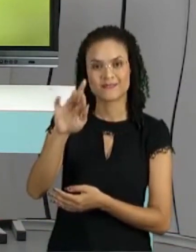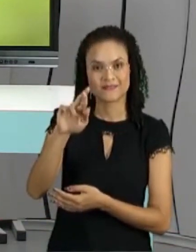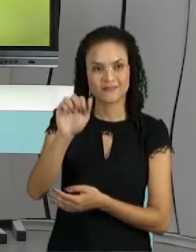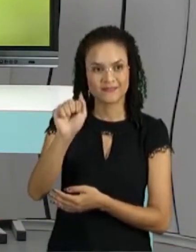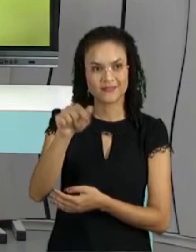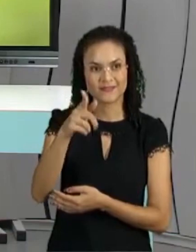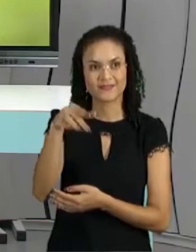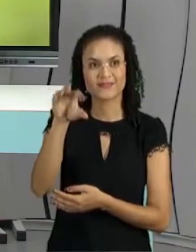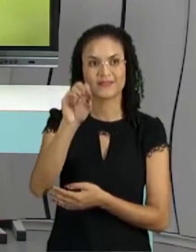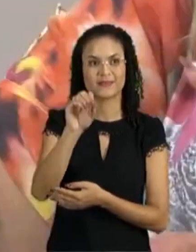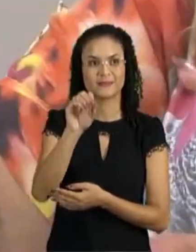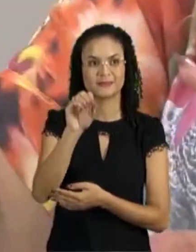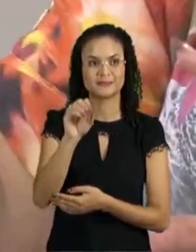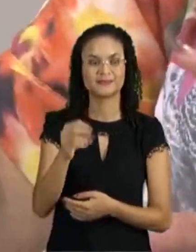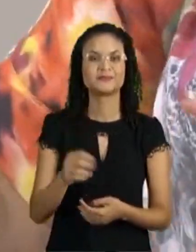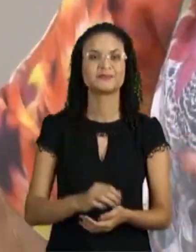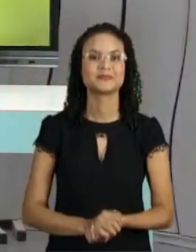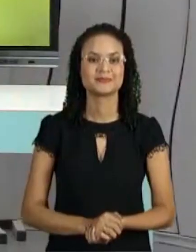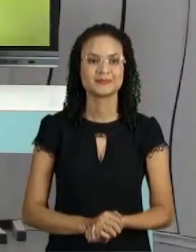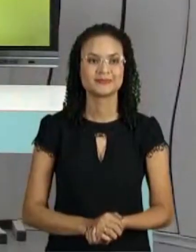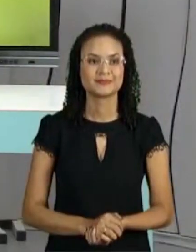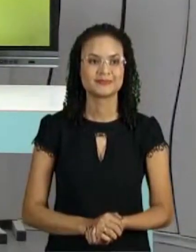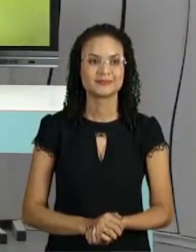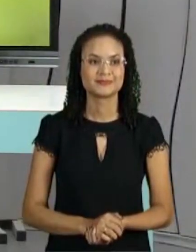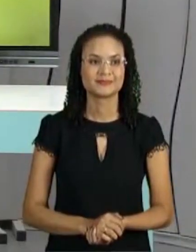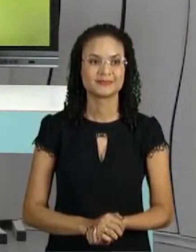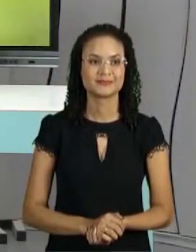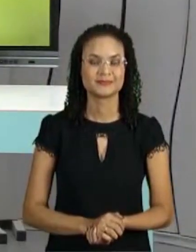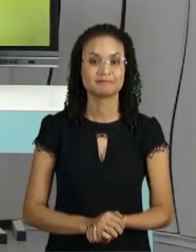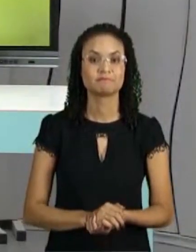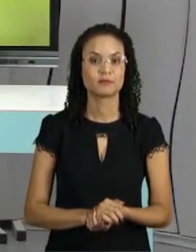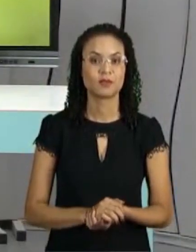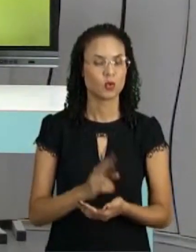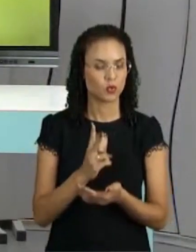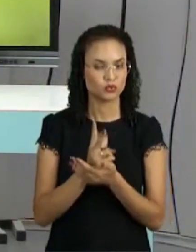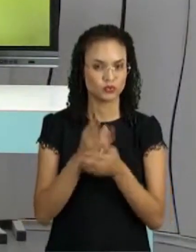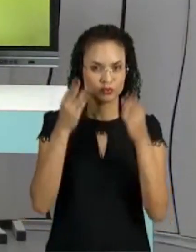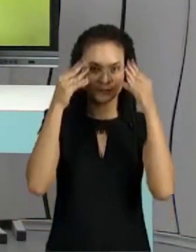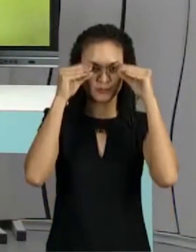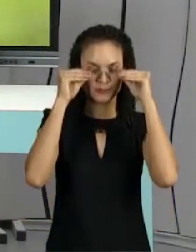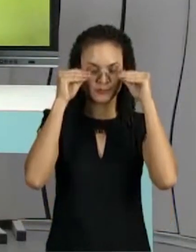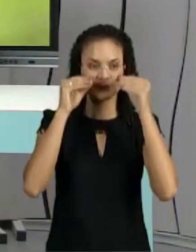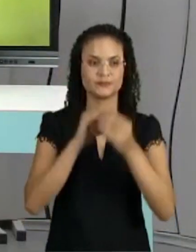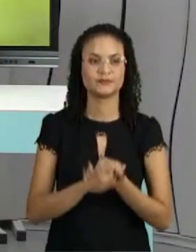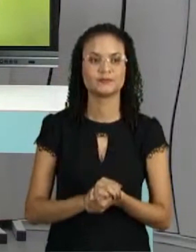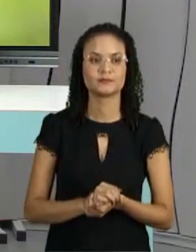colocar no arroz, fica bem gostoso. Continue de olhos fechados, Márcia. Pode sentir o que tem aqui dentro, pode por a